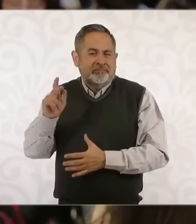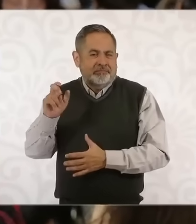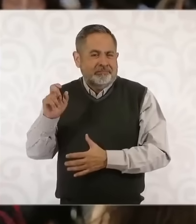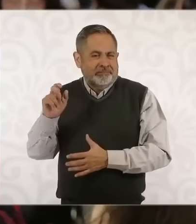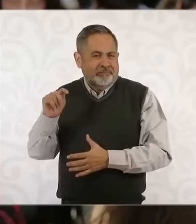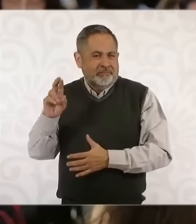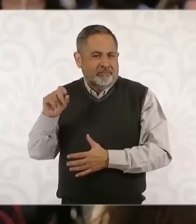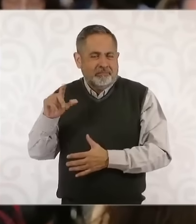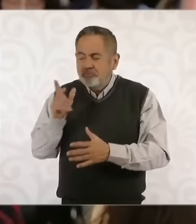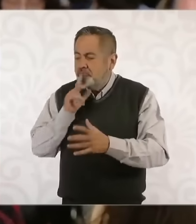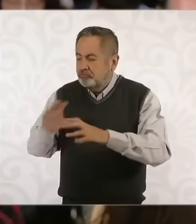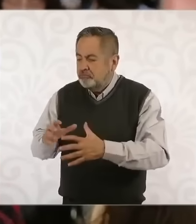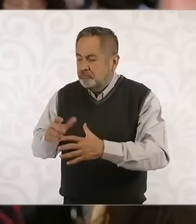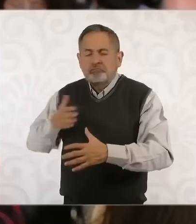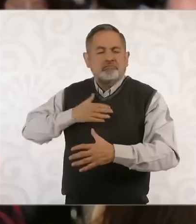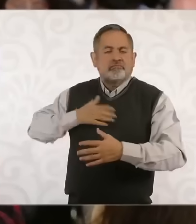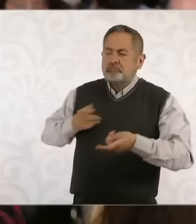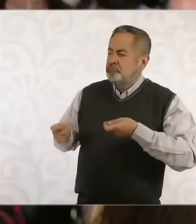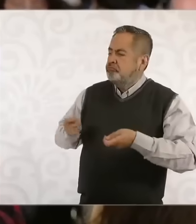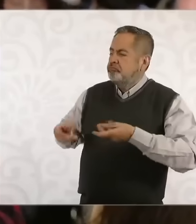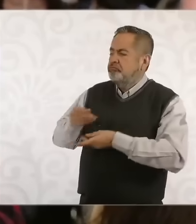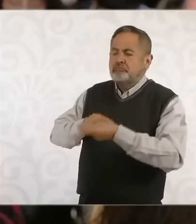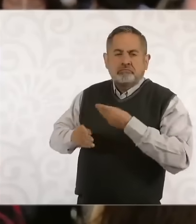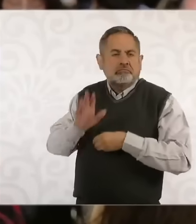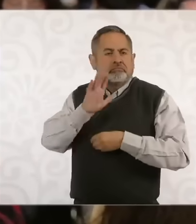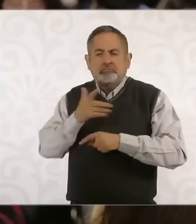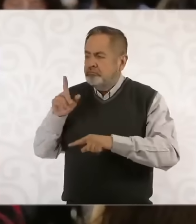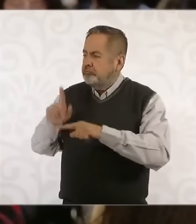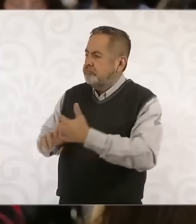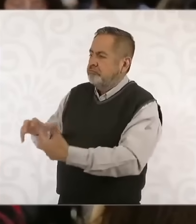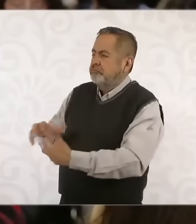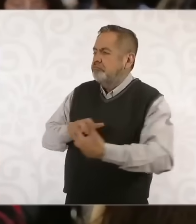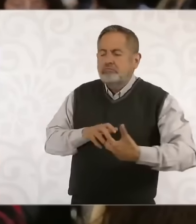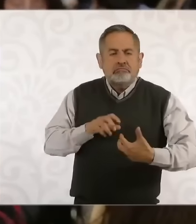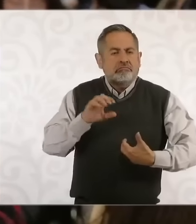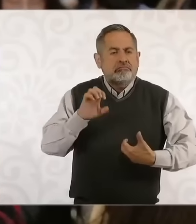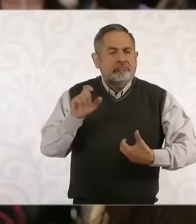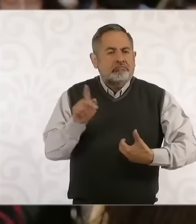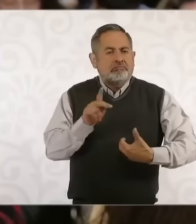llamarlo de alguna manera, expropiando a eh Venezuela. Estamos viendo una situación muy